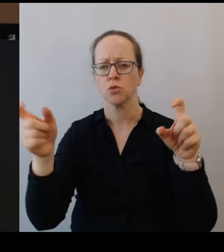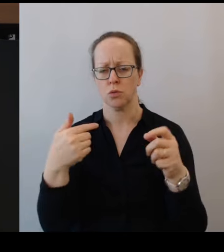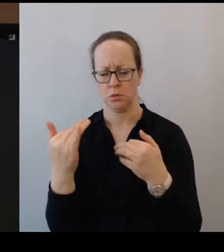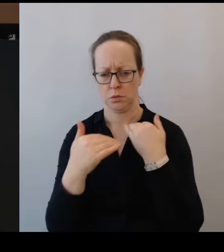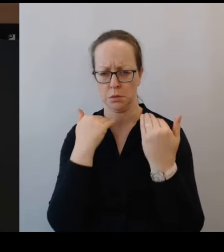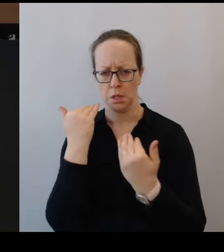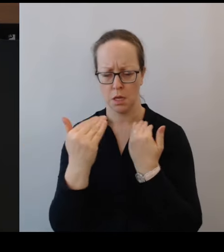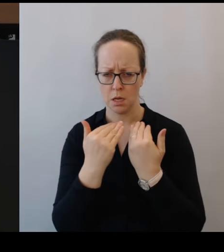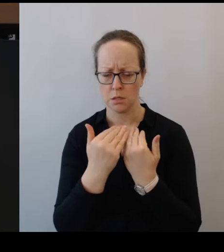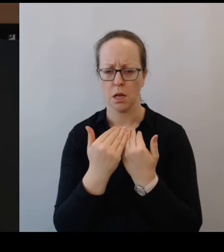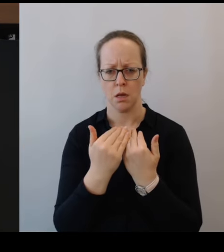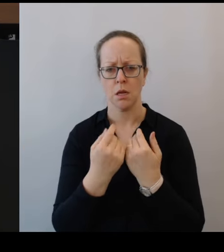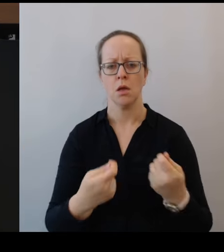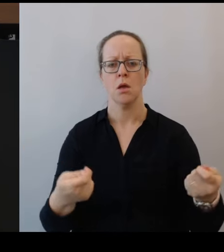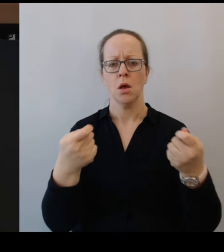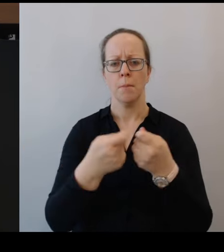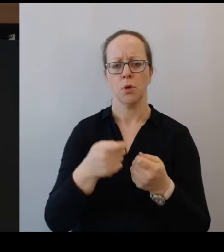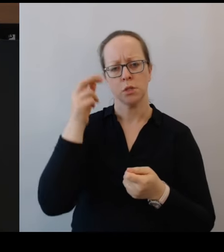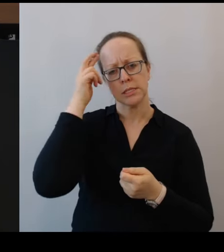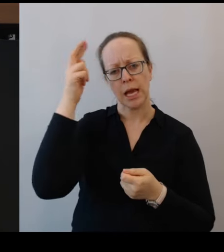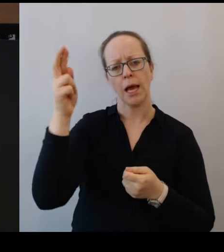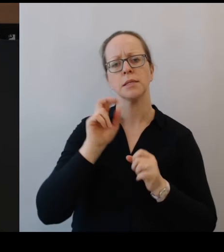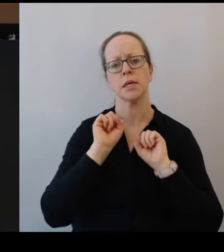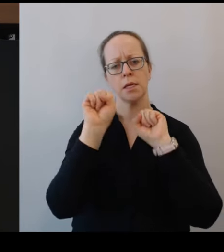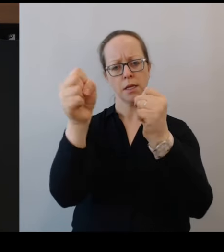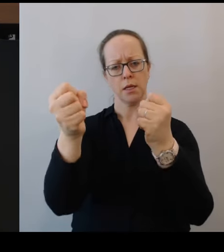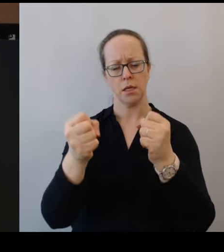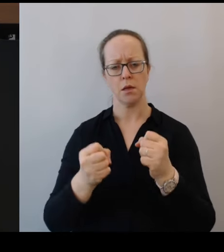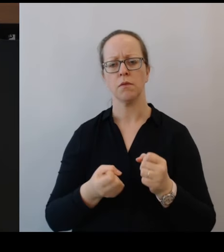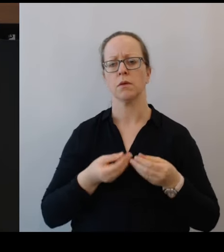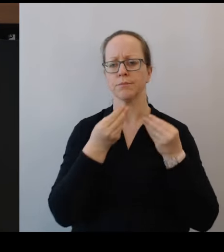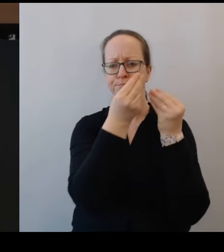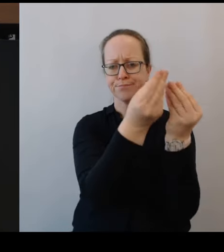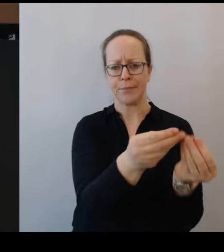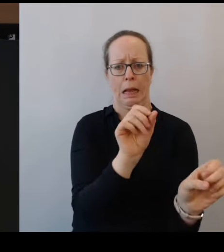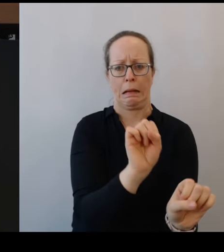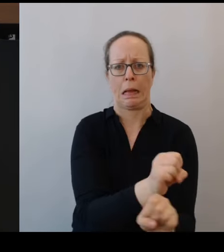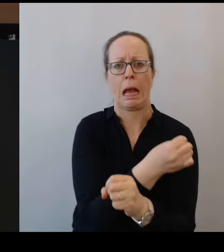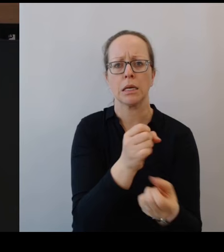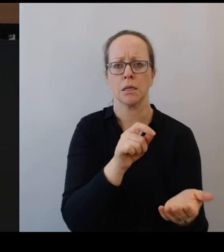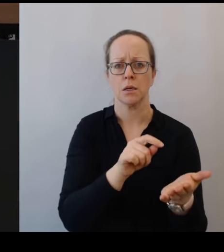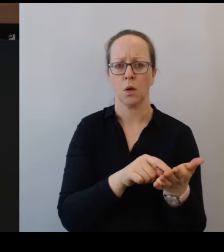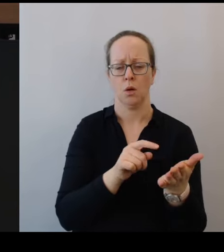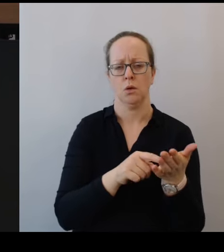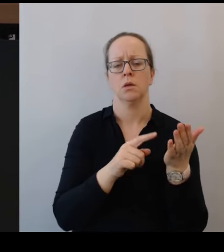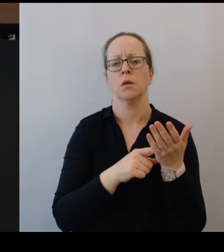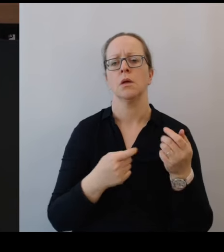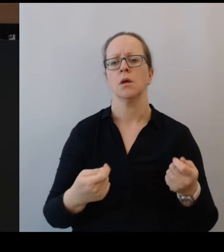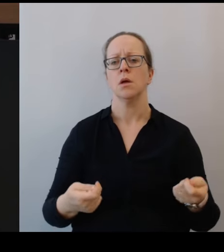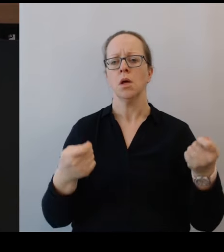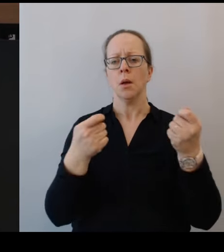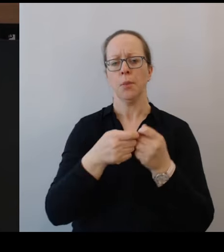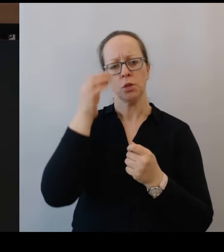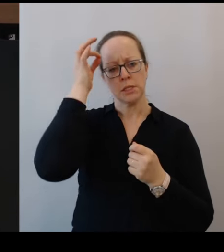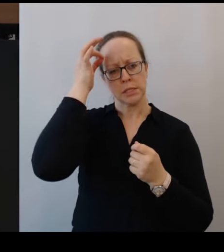nicht mehr machen kann, weil ja bereits der Bundesrat im Jahr 22 sich gegen die Begrenzung von Indexmieten ausgesprochen hat.